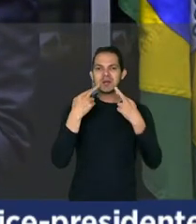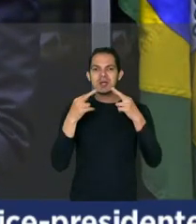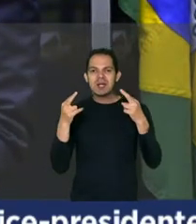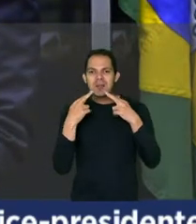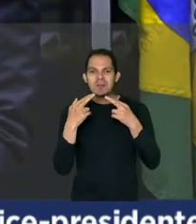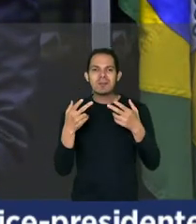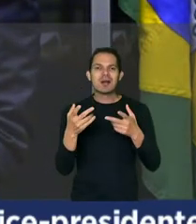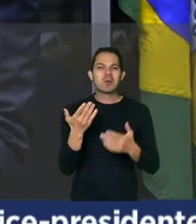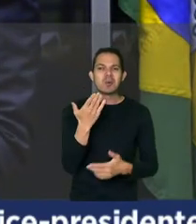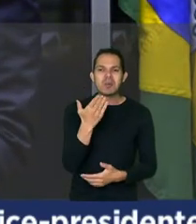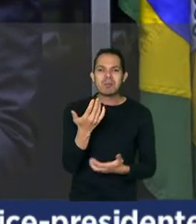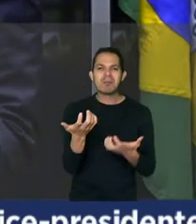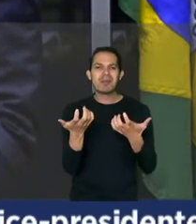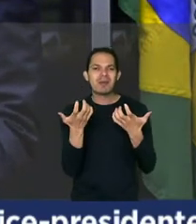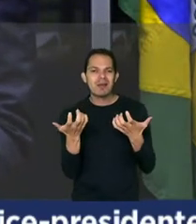OUVIR UM PEDIDO DE COMIDA DE UM FILHO SEU, OUVIR UM FILHO